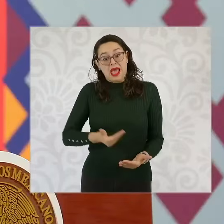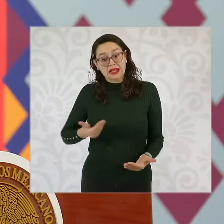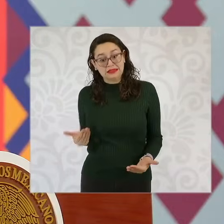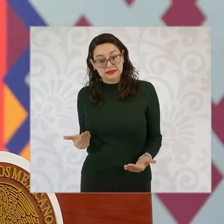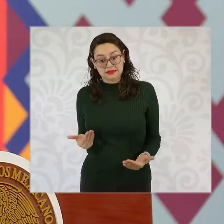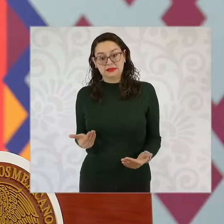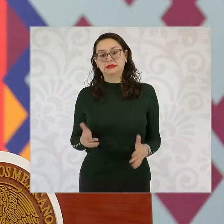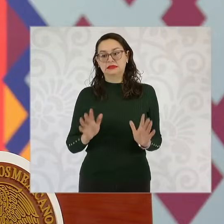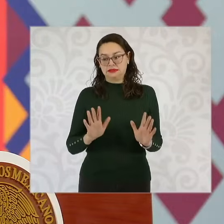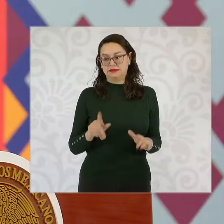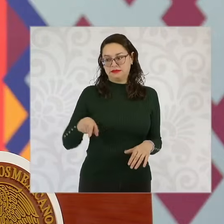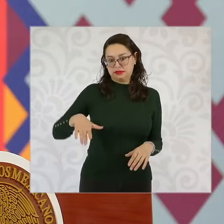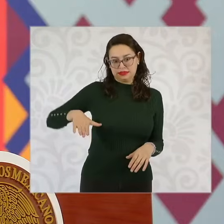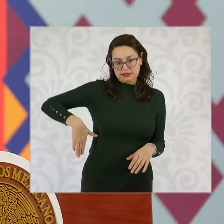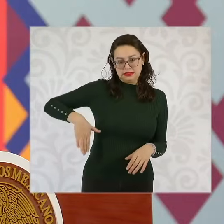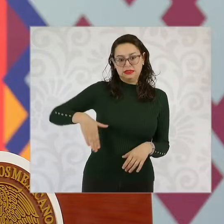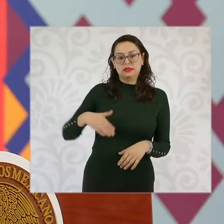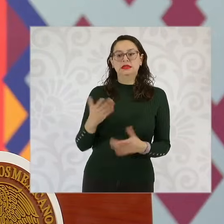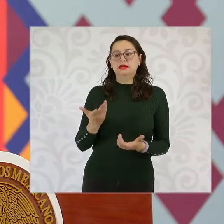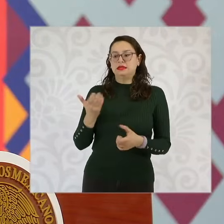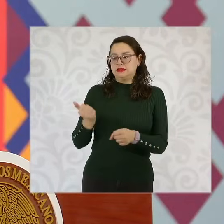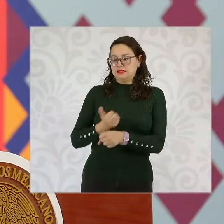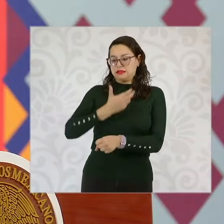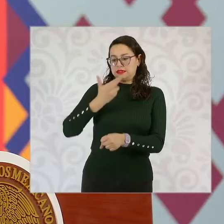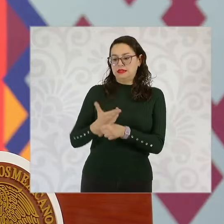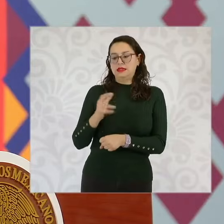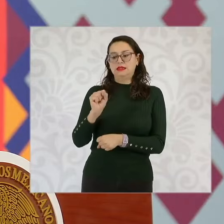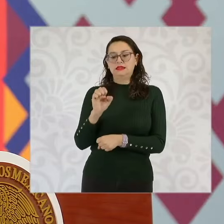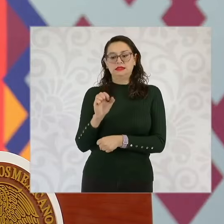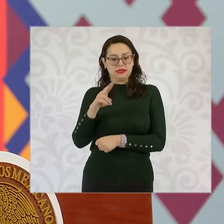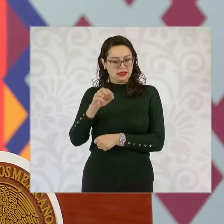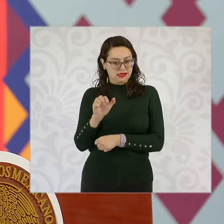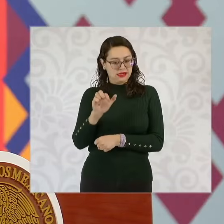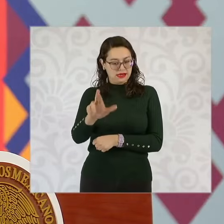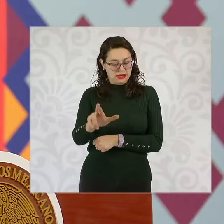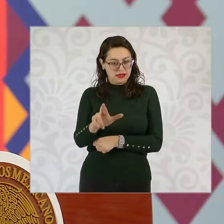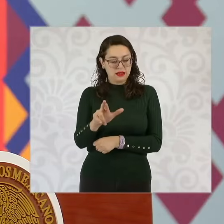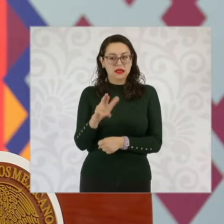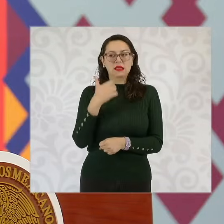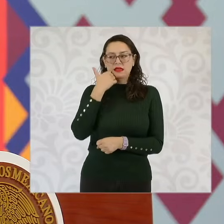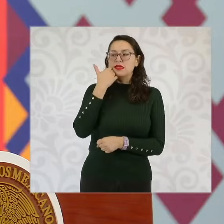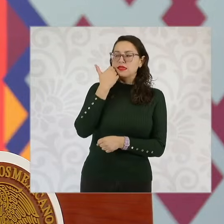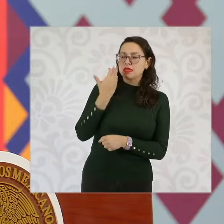secretaria Lucina González secretaria energía porque durante el segundo piso